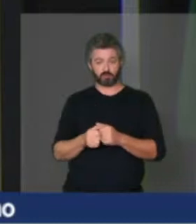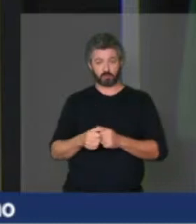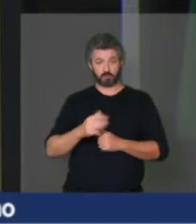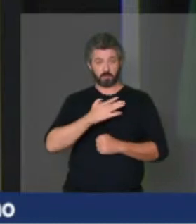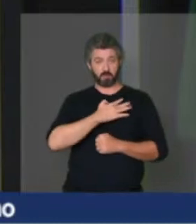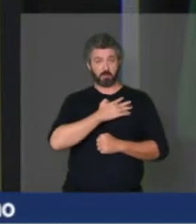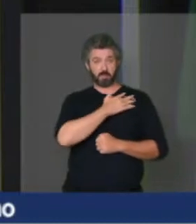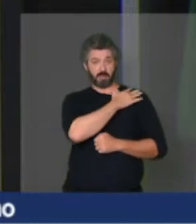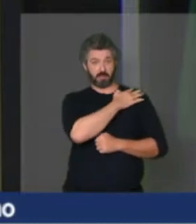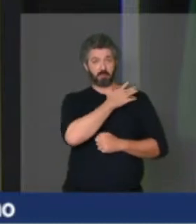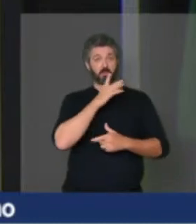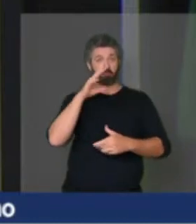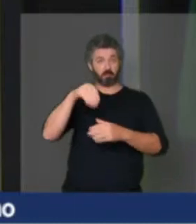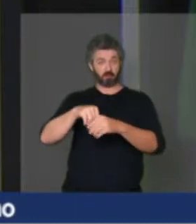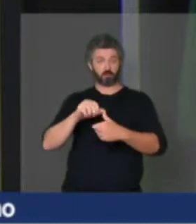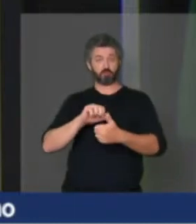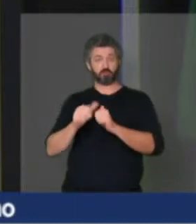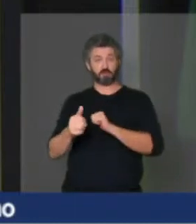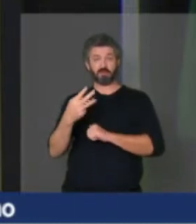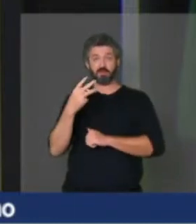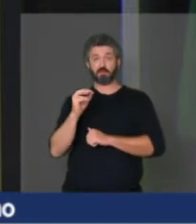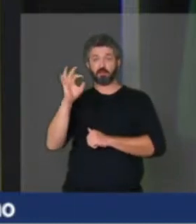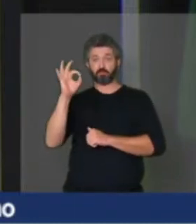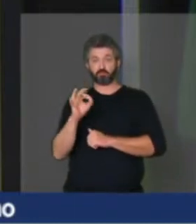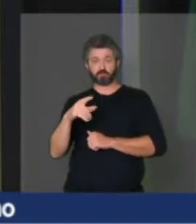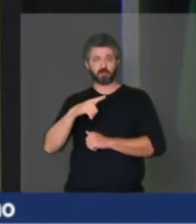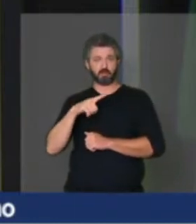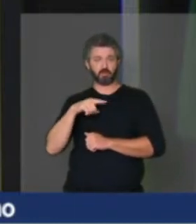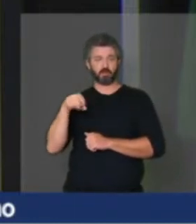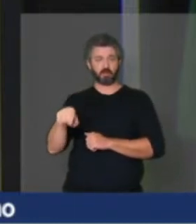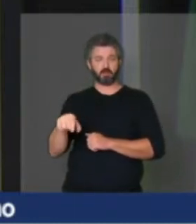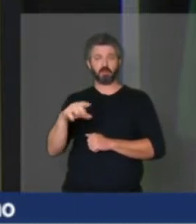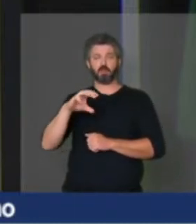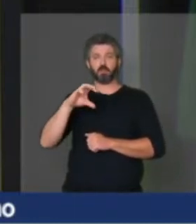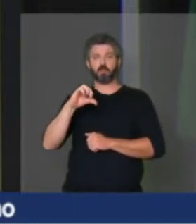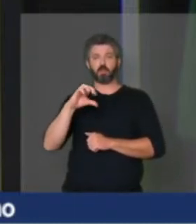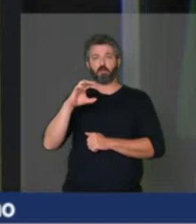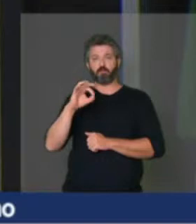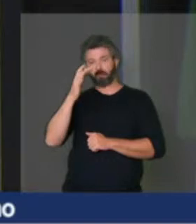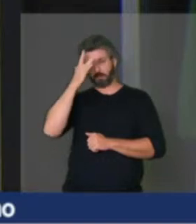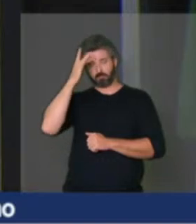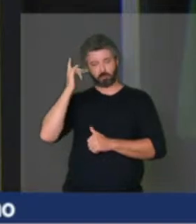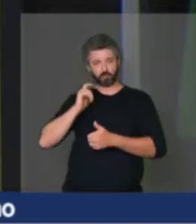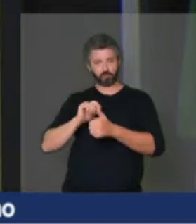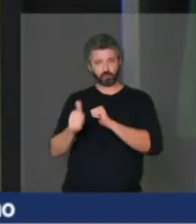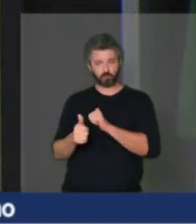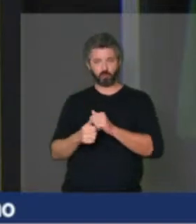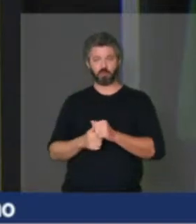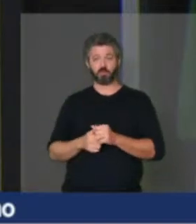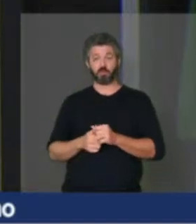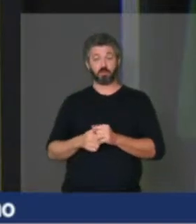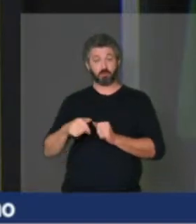QUIO. COM MAIS DE 90 ESPORTISTAS, OS ATLETAS BRASILEIROS CHEGARAM AO FIM DOS JOGOS SEM NENHUM CASO DE COVID-19 NA NOSSA DELEGAÇÃO,